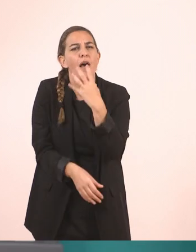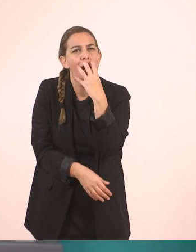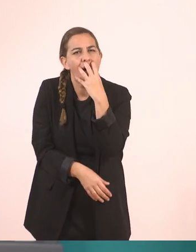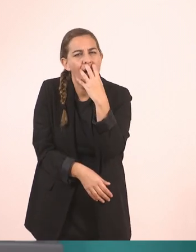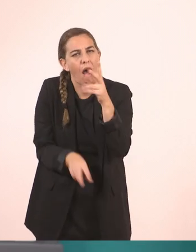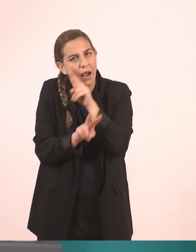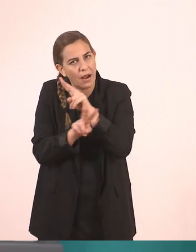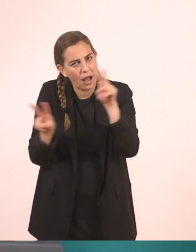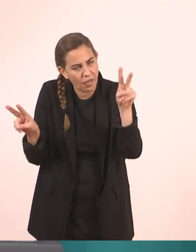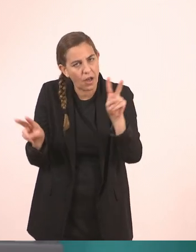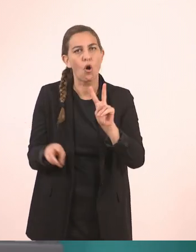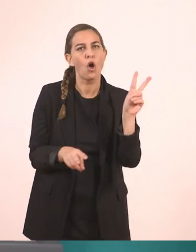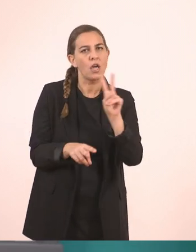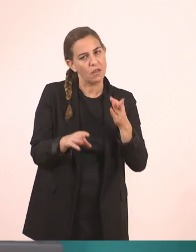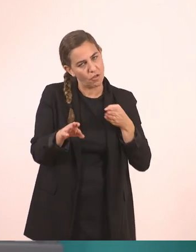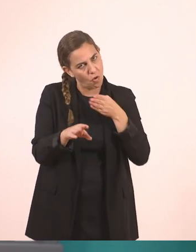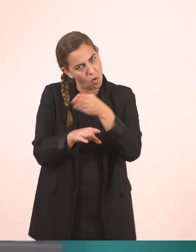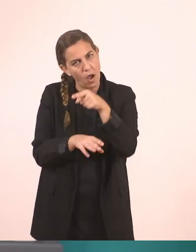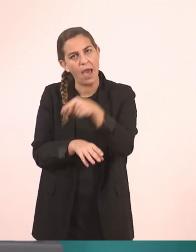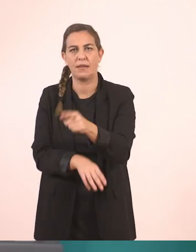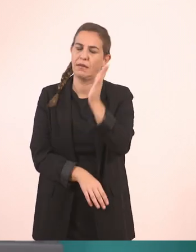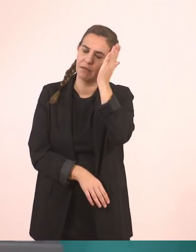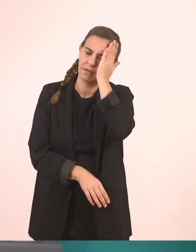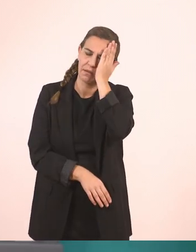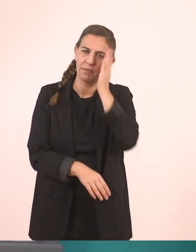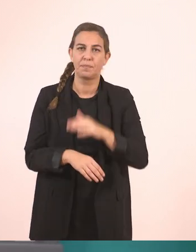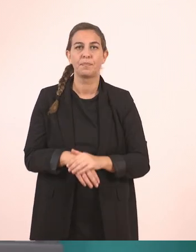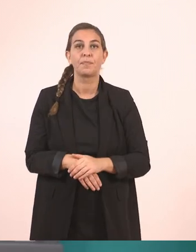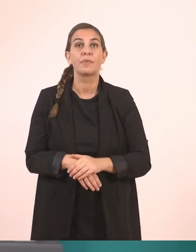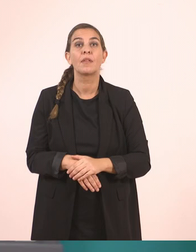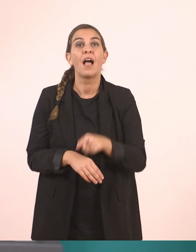και μπορούσαν να περάσουν το βράδυ τους εκεί. Ο στάβλος αυτός ήταν μέσα σε μια σπηλιά.